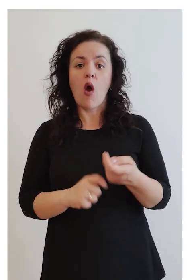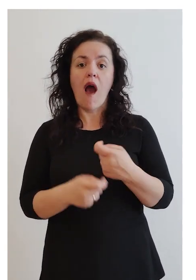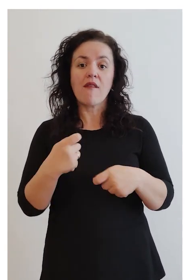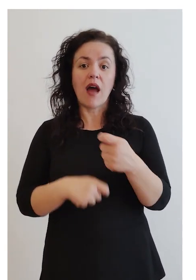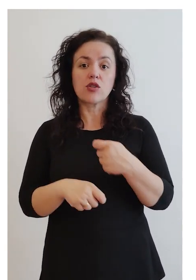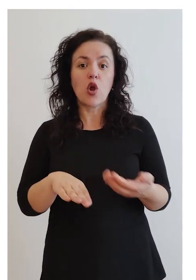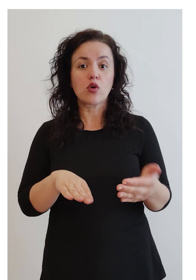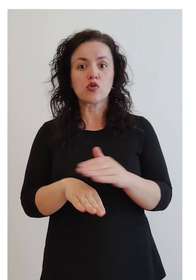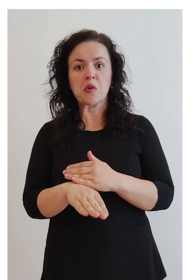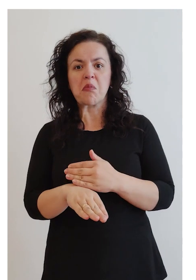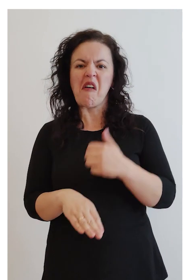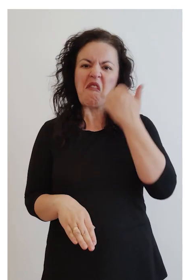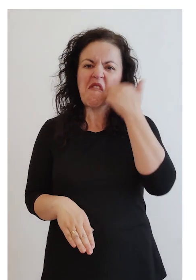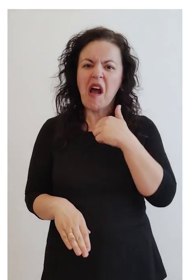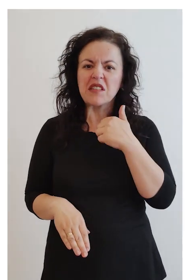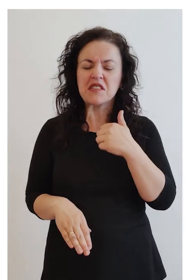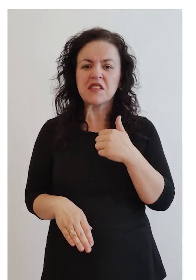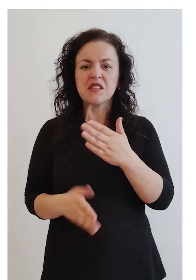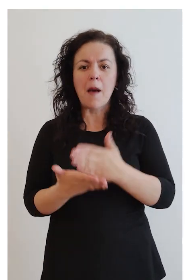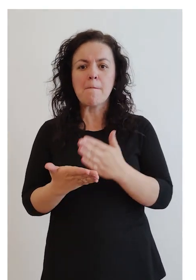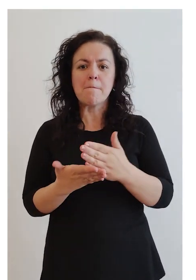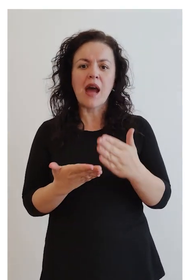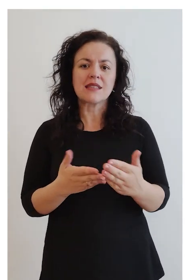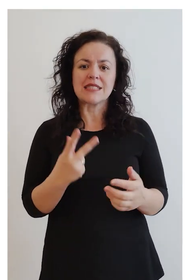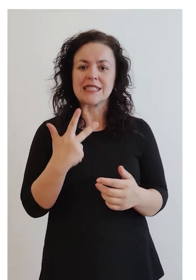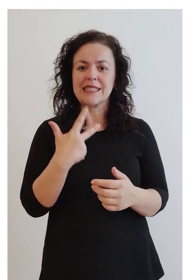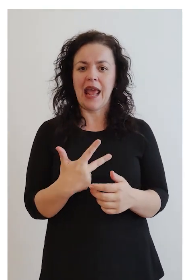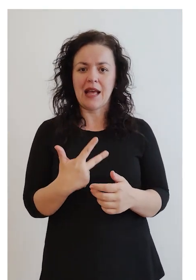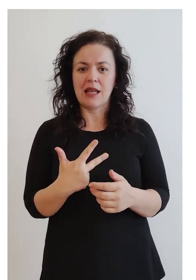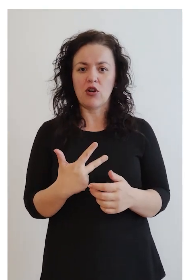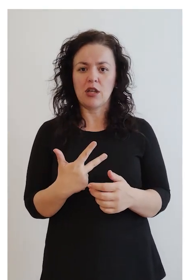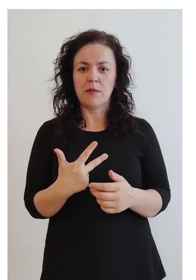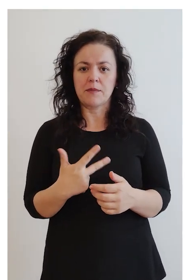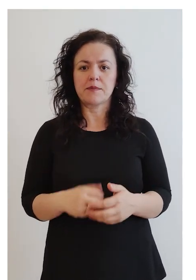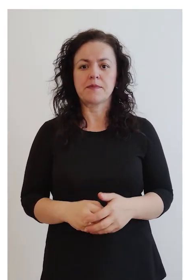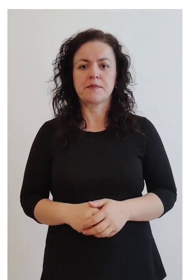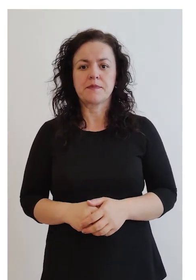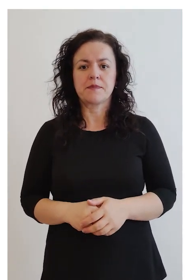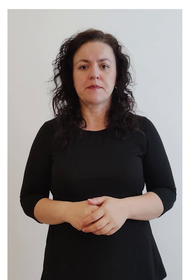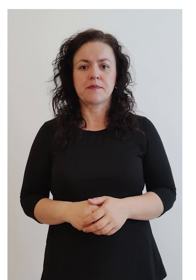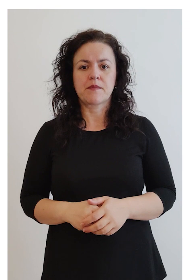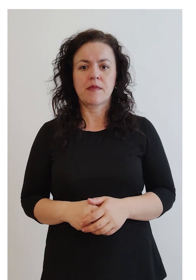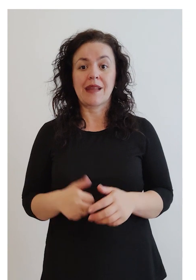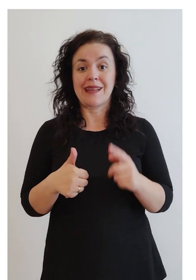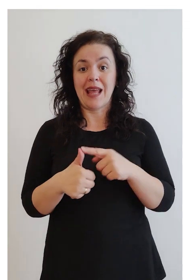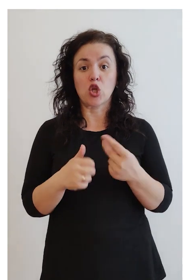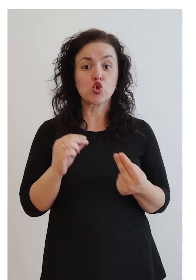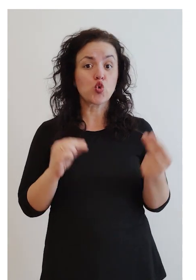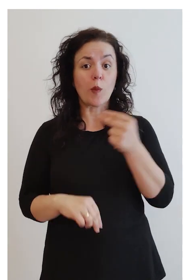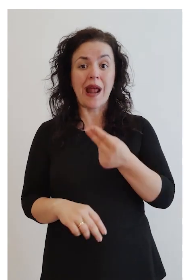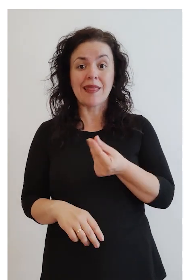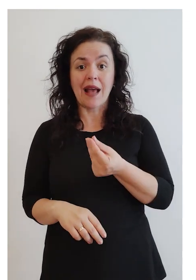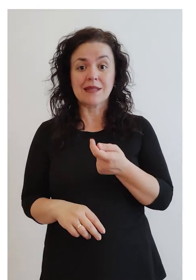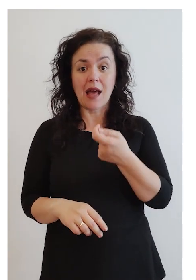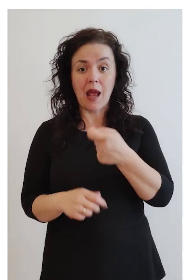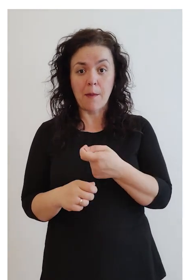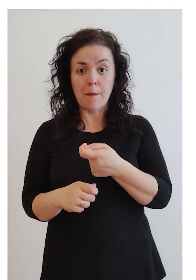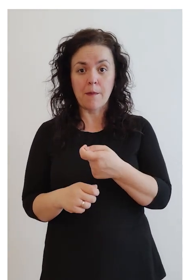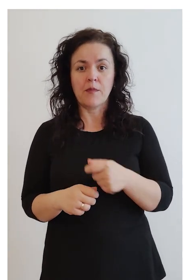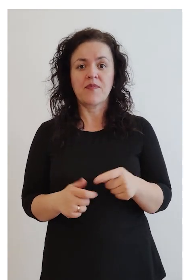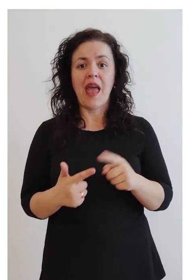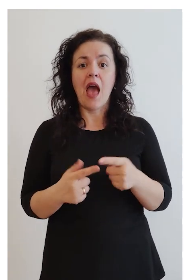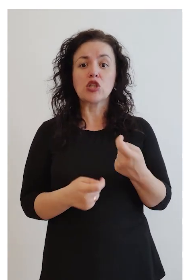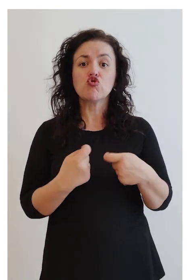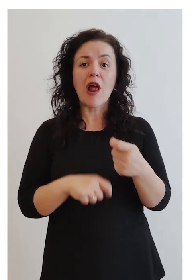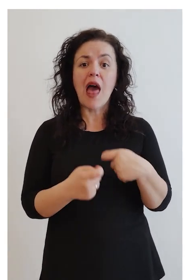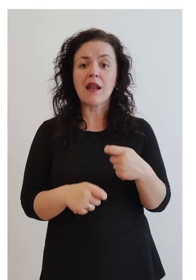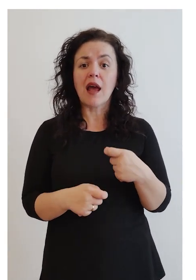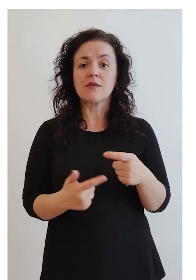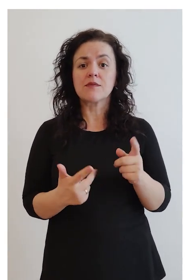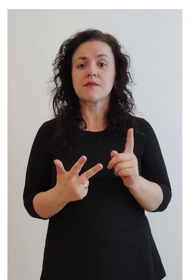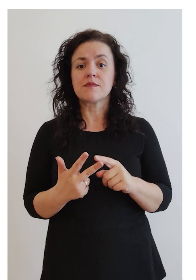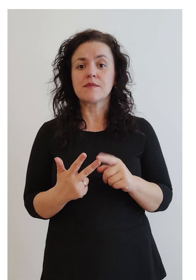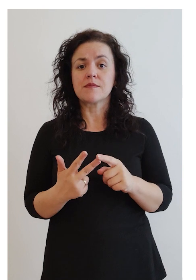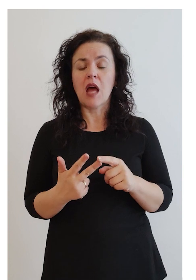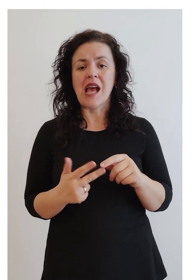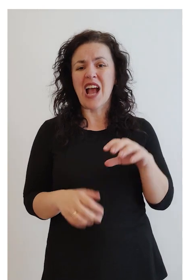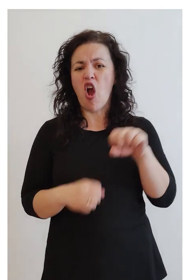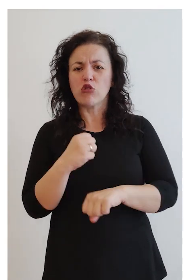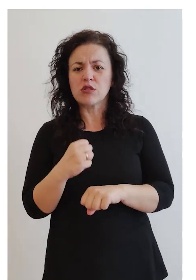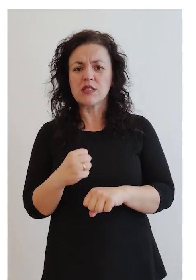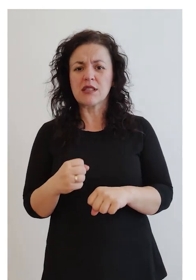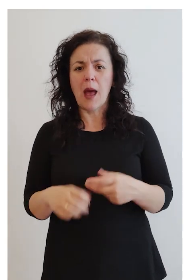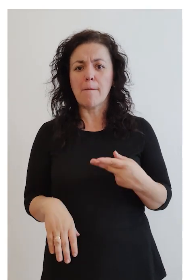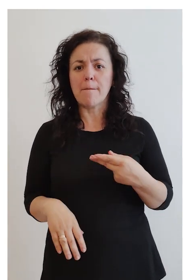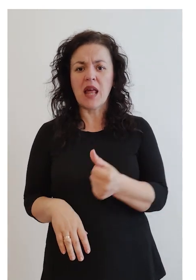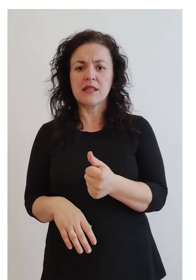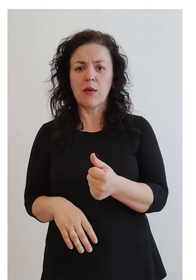Suprataxarea, înșelarea sau constrângerea de a plăti pentru un serviciu pe care nu-l dorești și furtul.